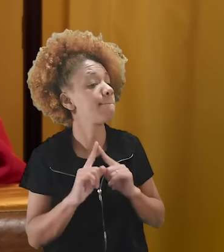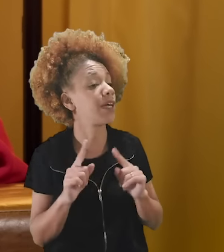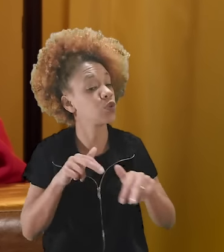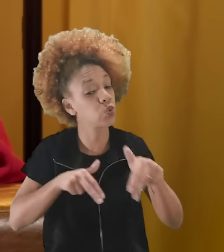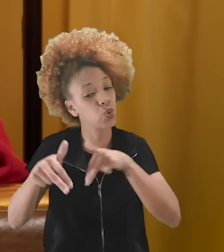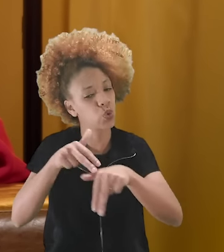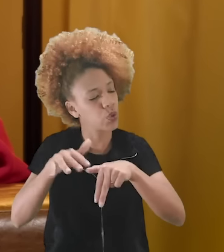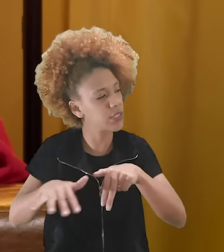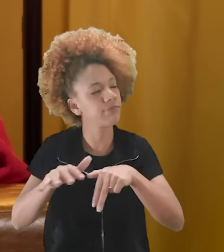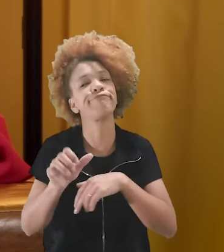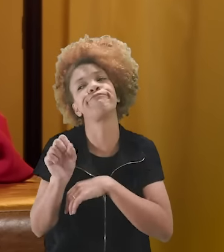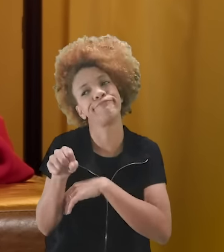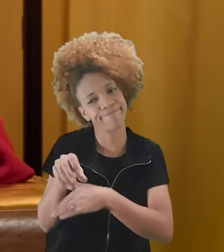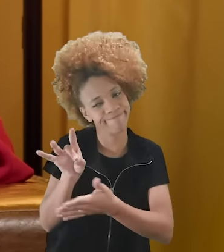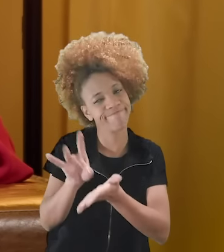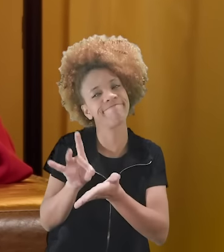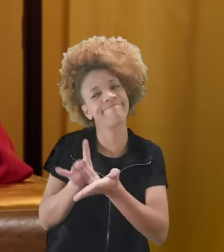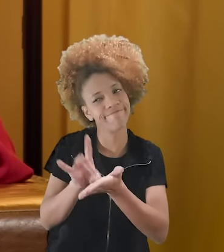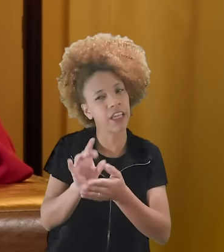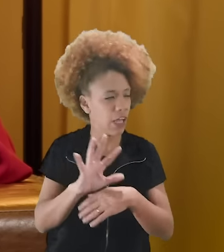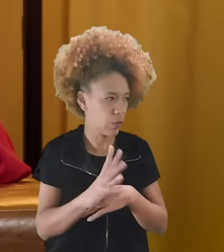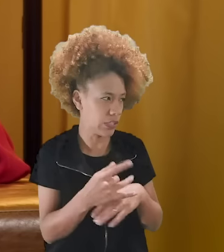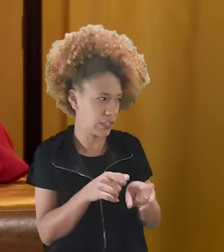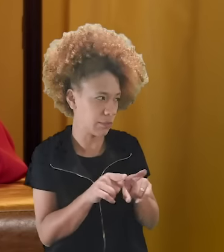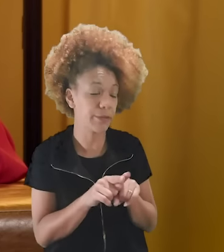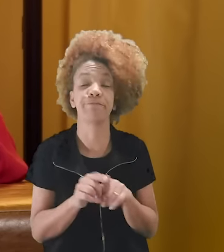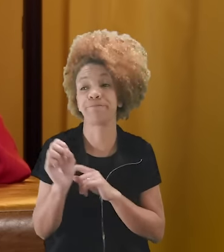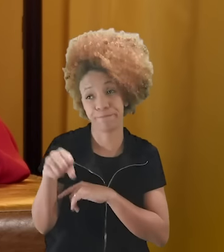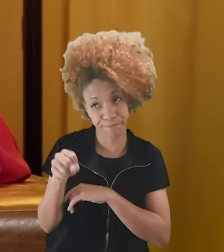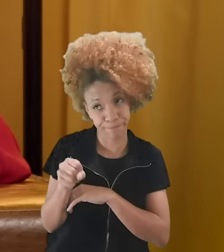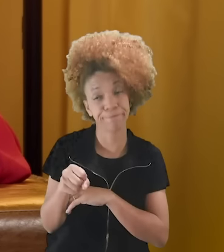responsável do jogo que tá acontecendo ali isso é real isso acontece ali também isso acontece